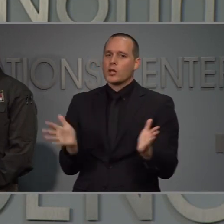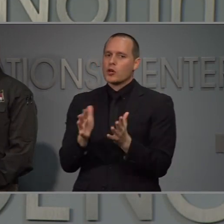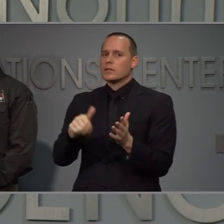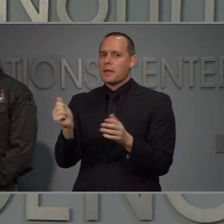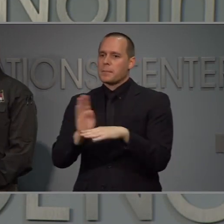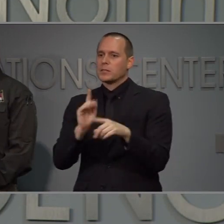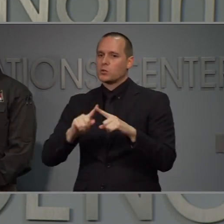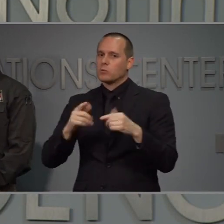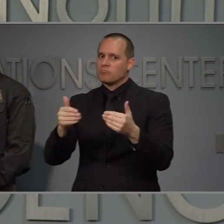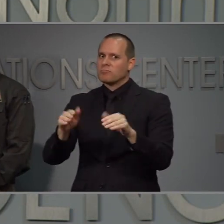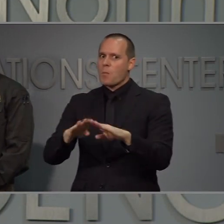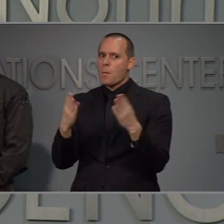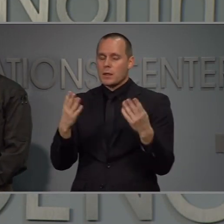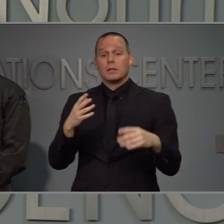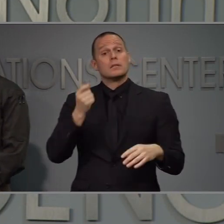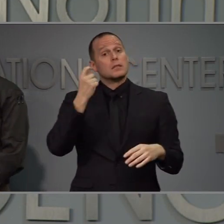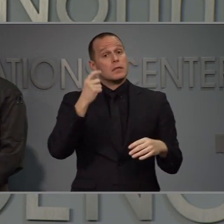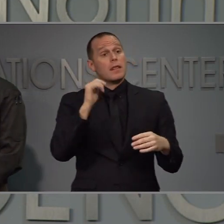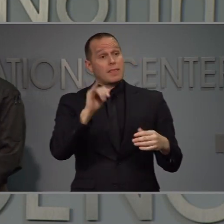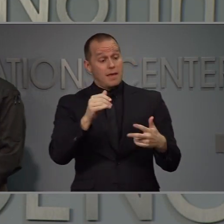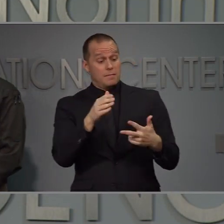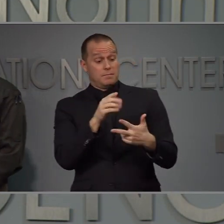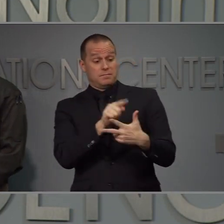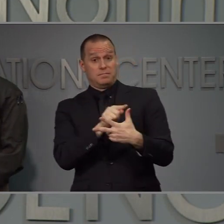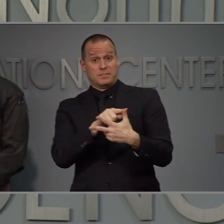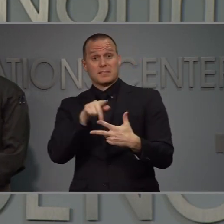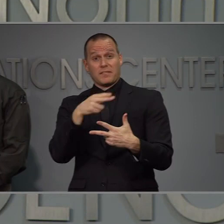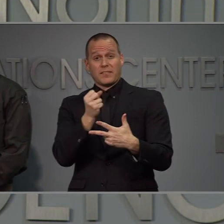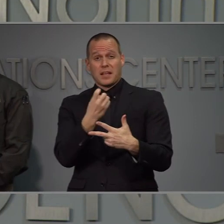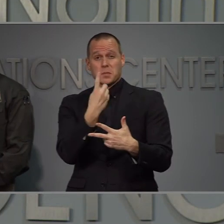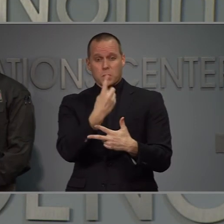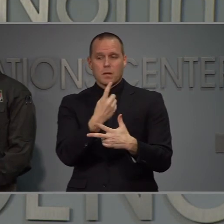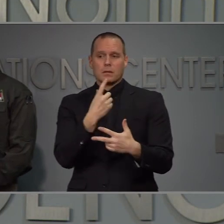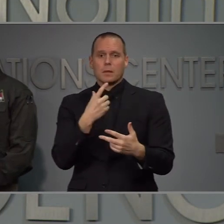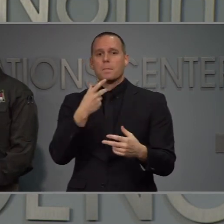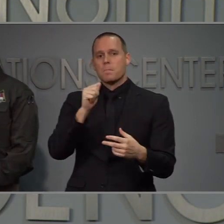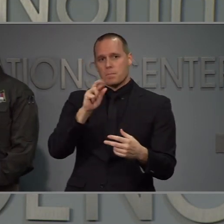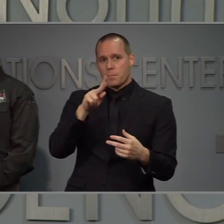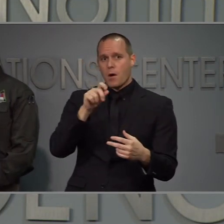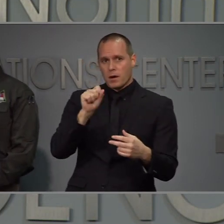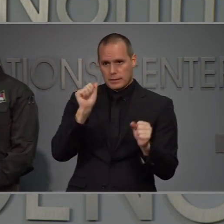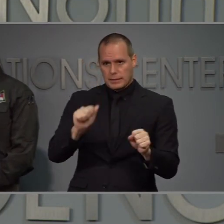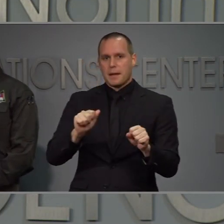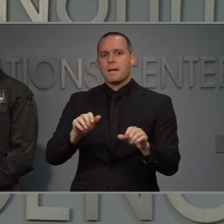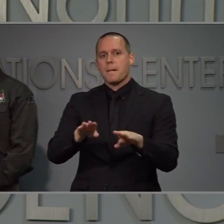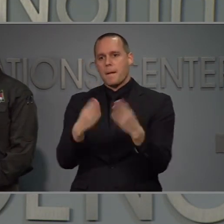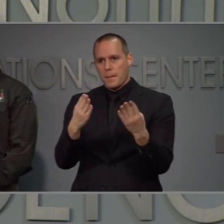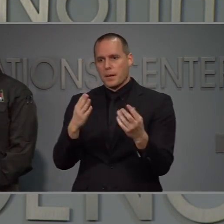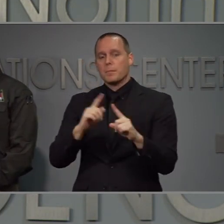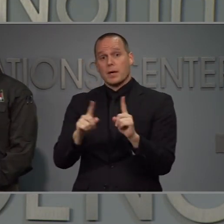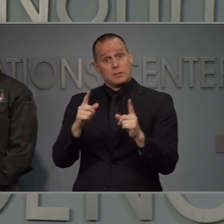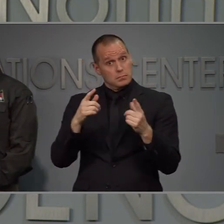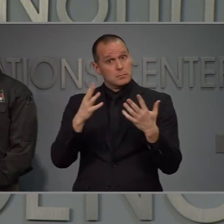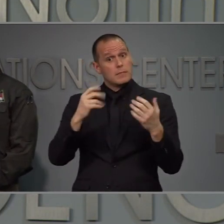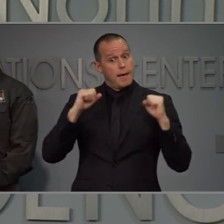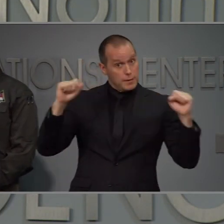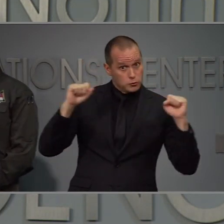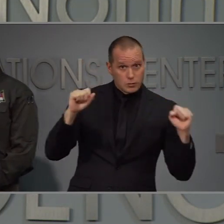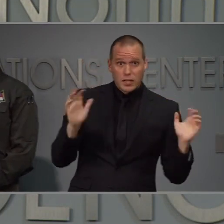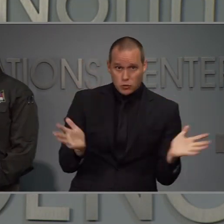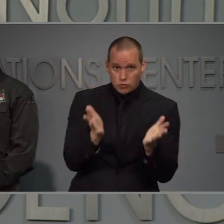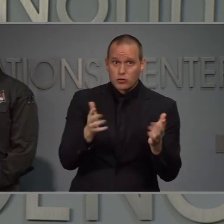pedir a las tiendas o a otros negocios que estén abiertos